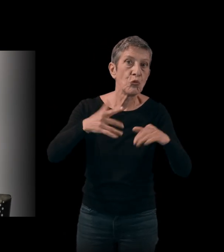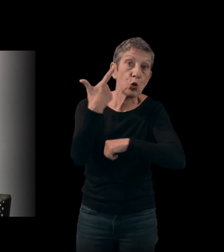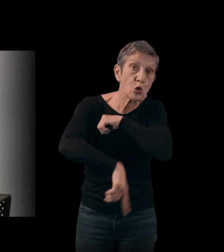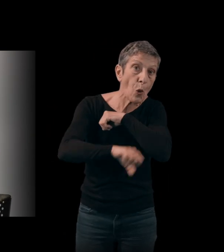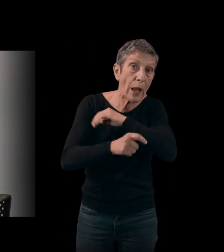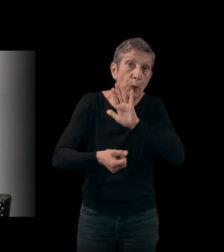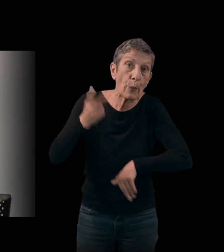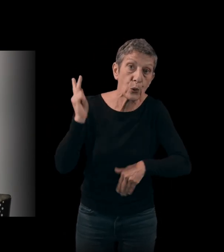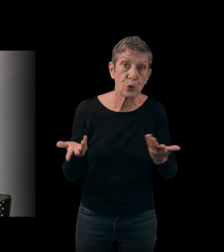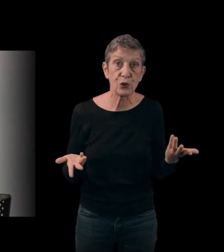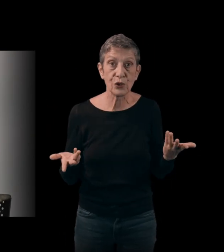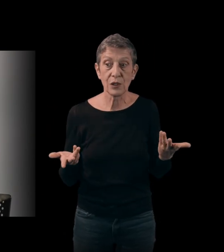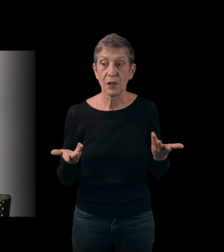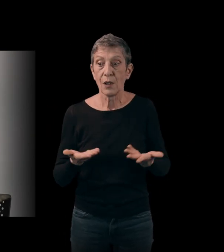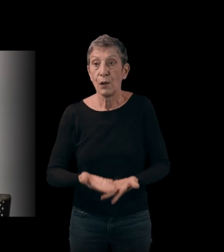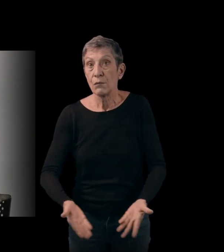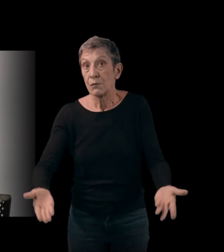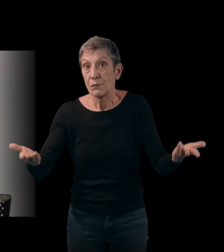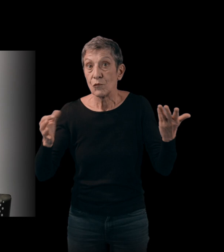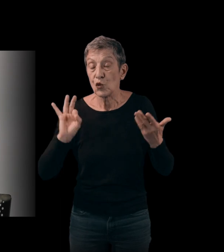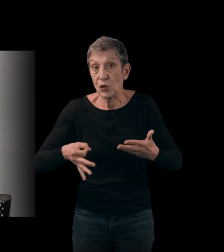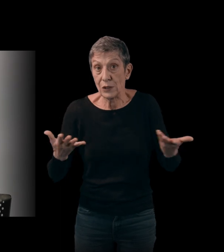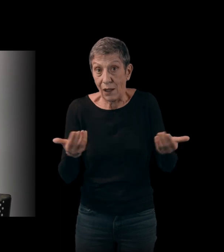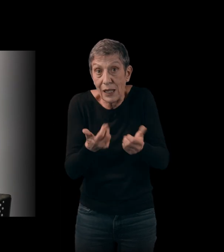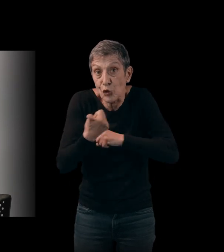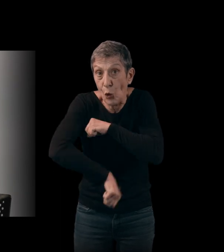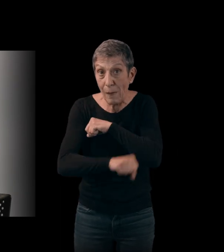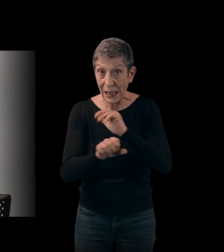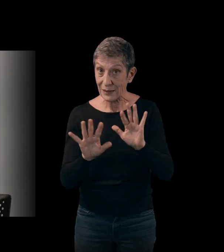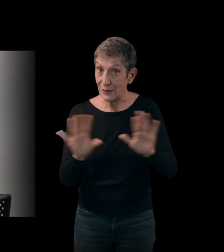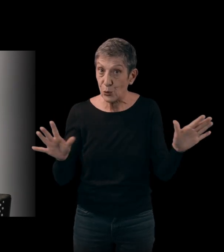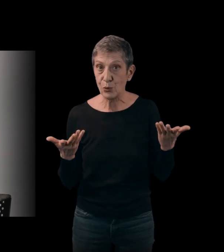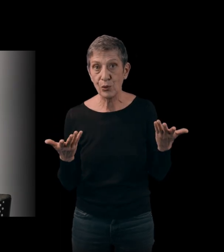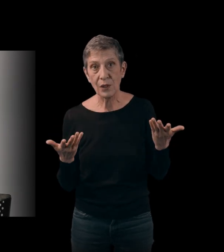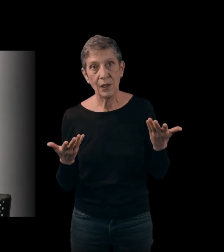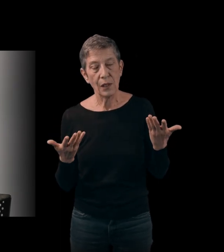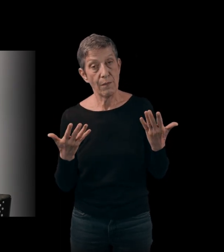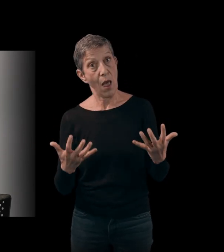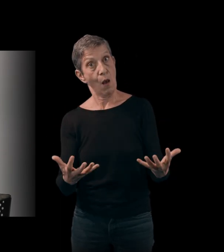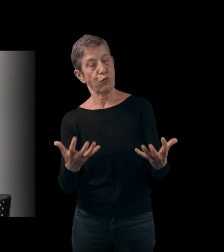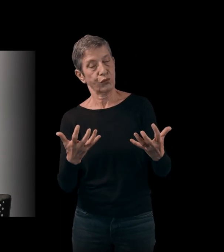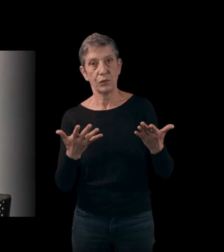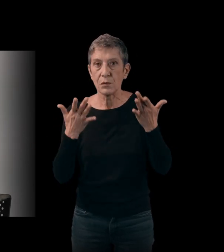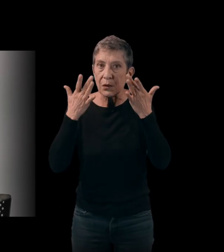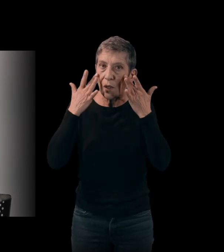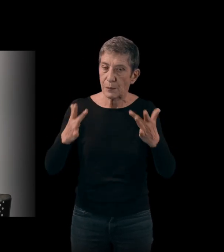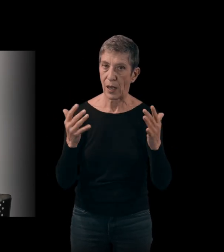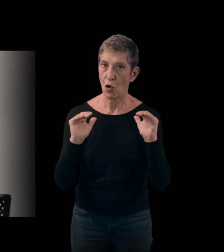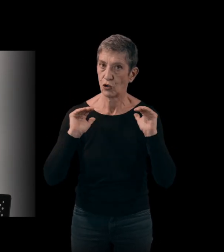Ça se compte en semaines. Mais en même temps, pas moins forte comme expérience, très intense.